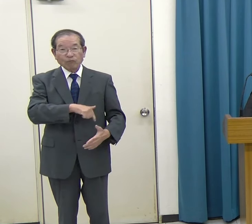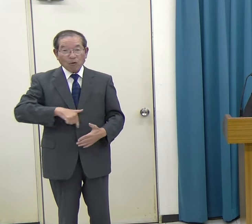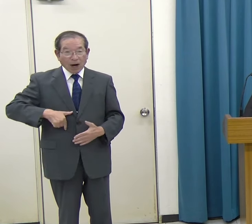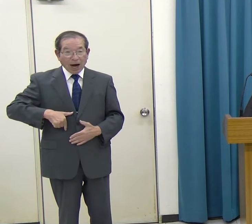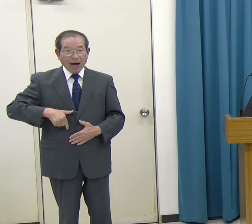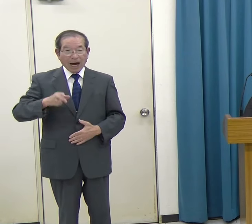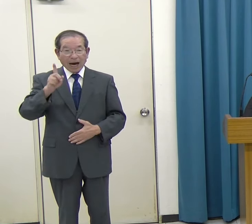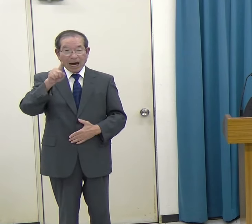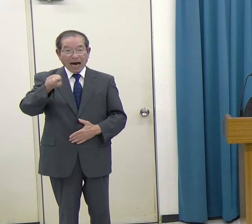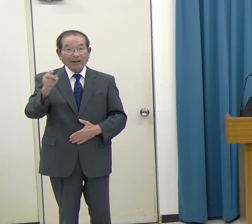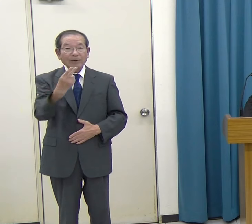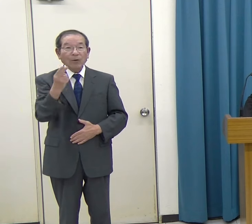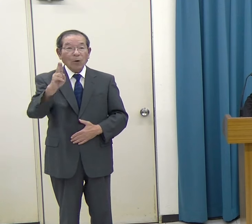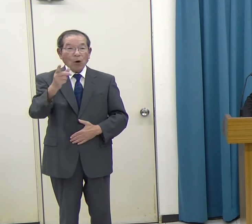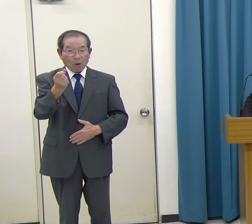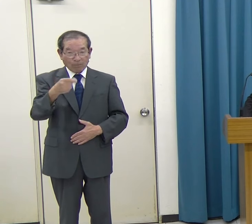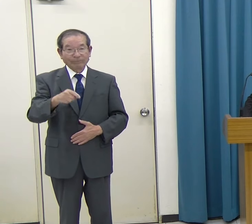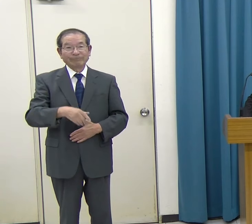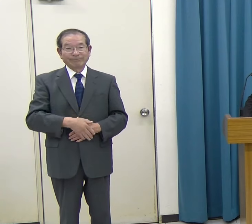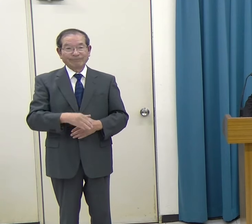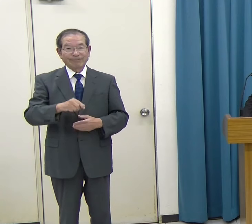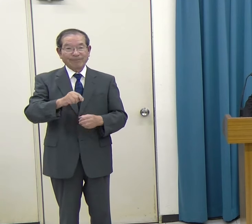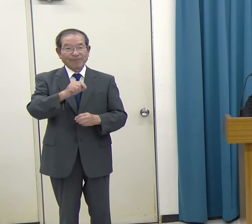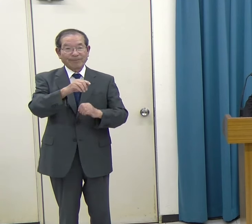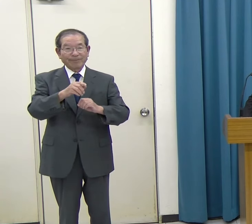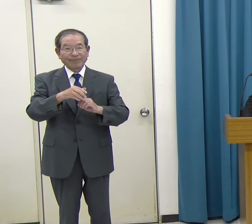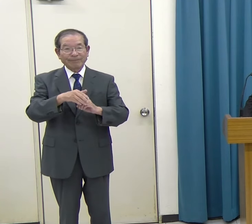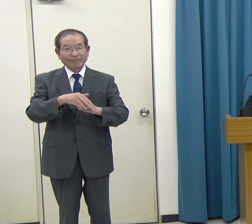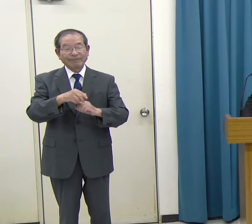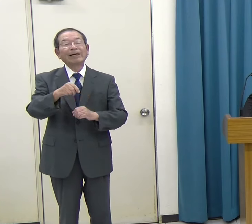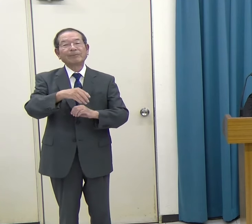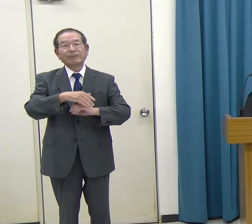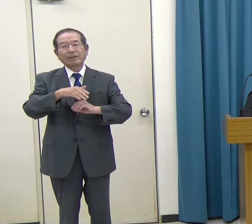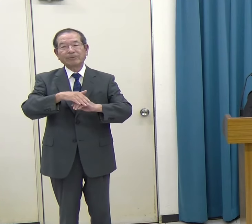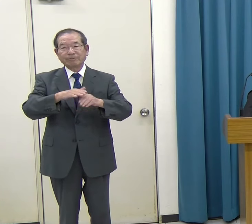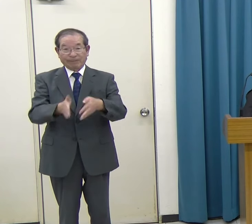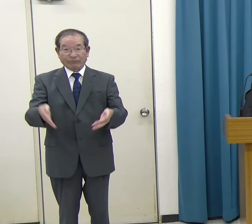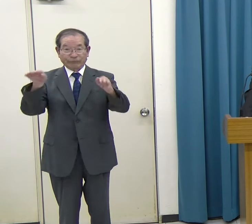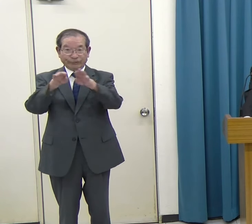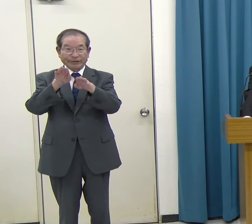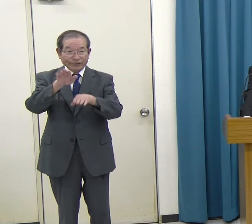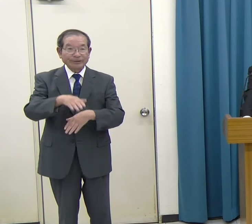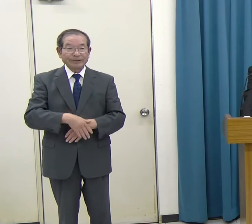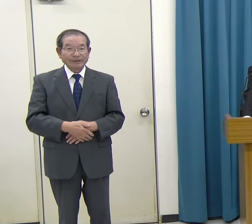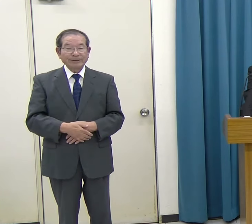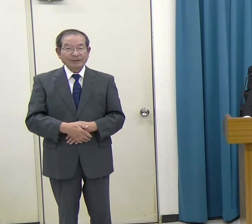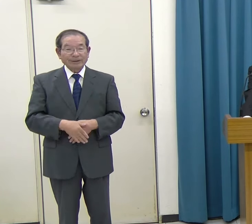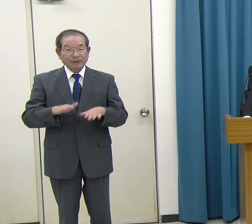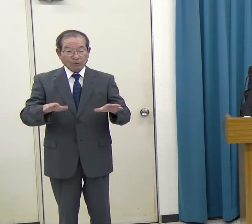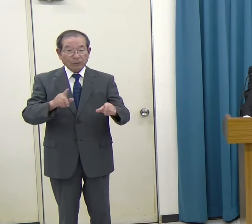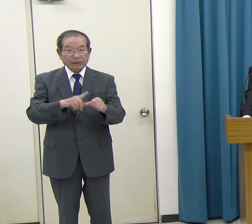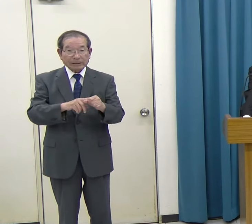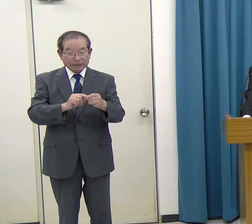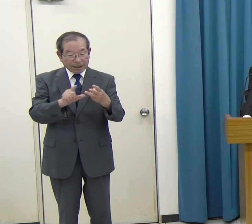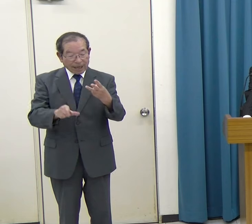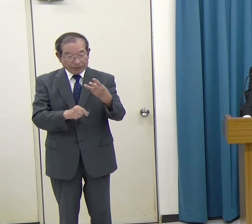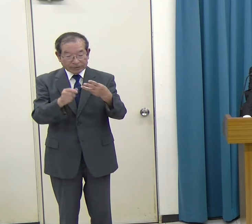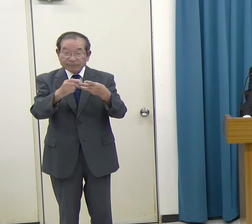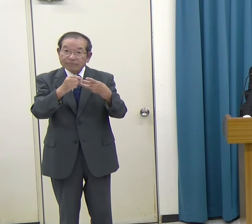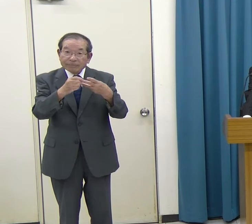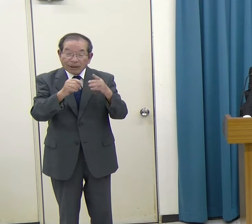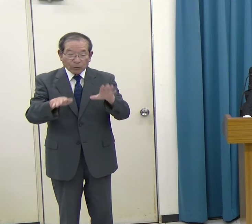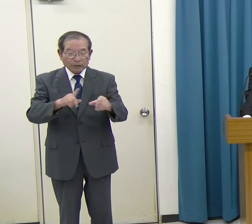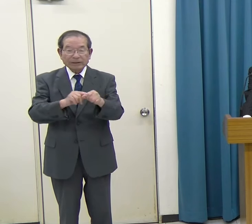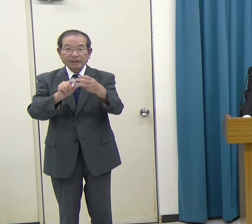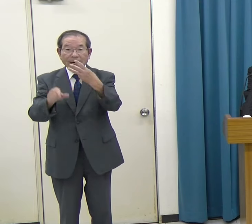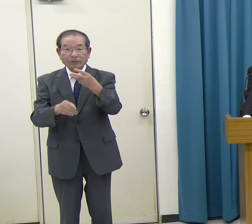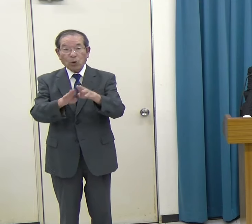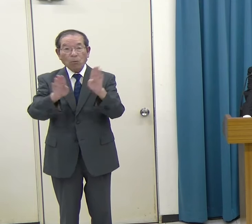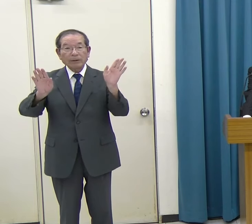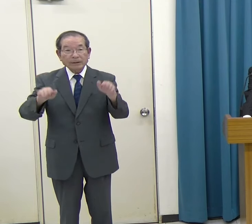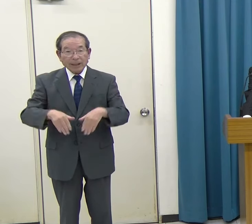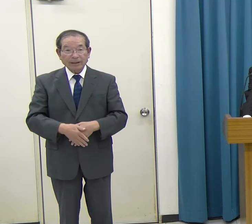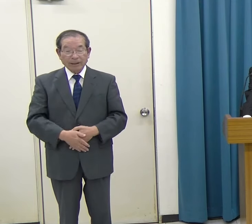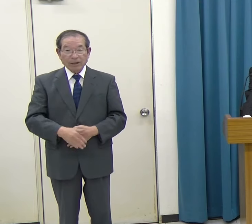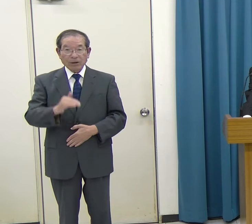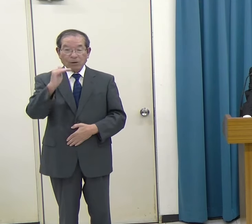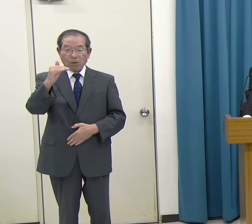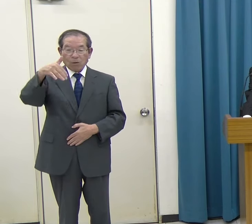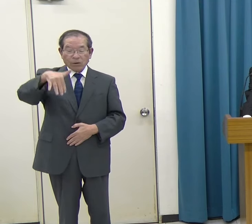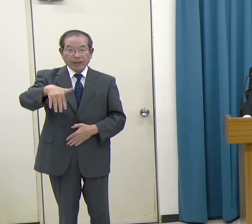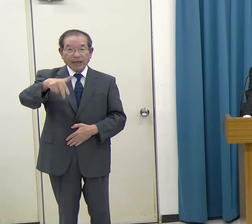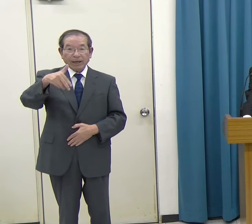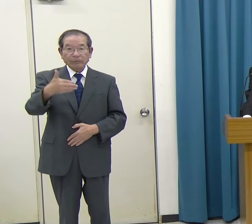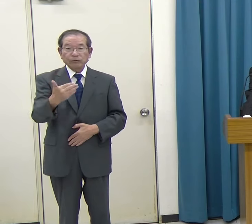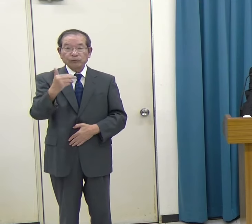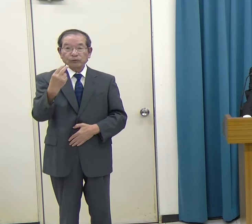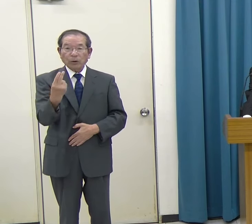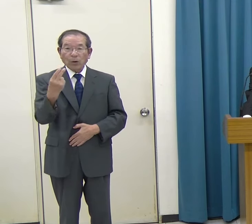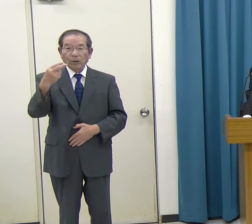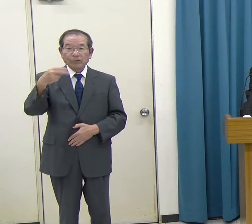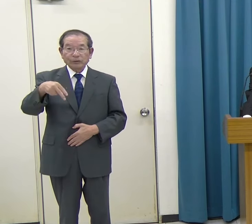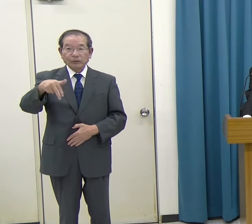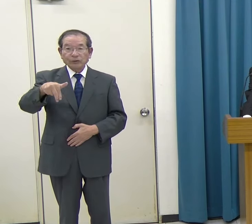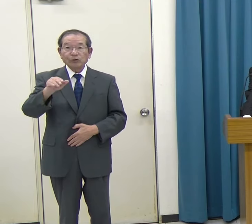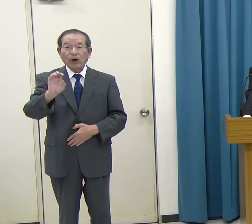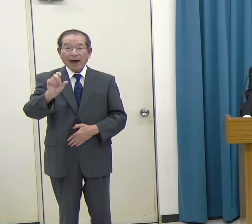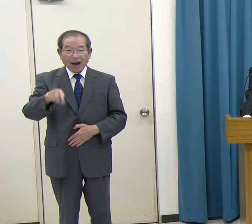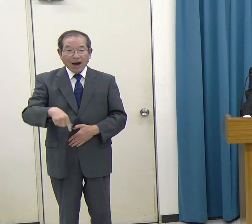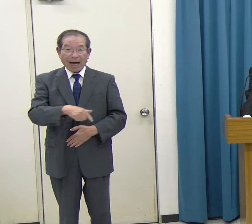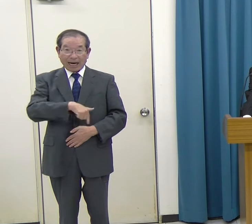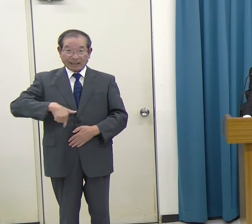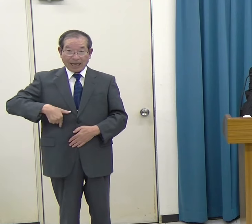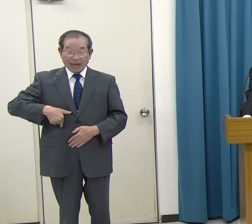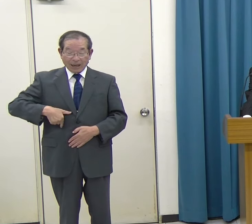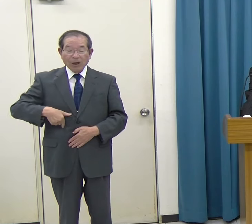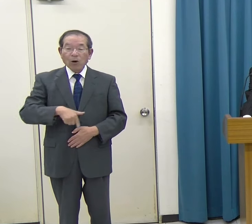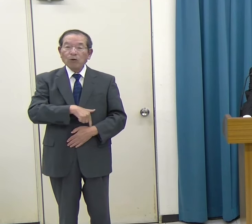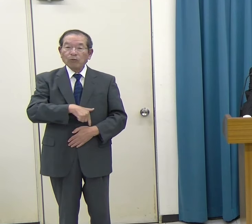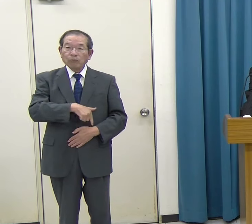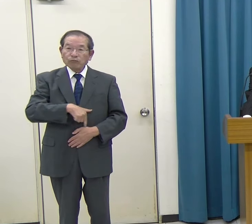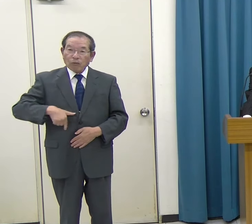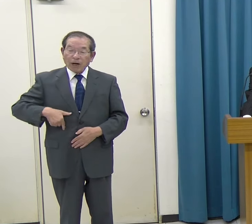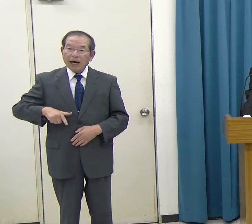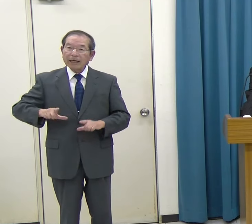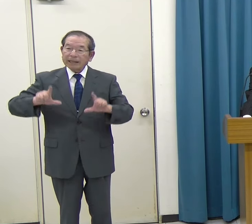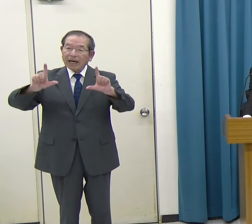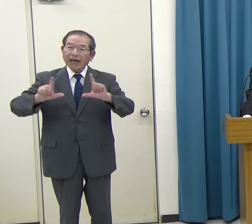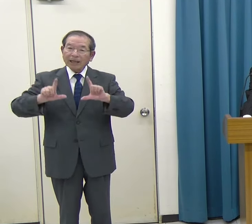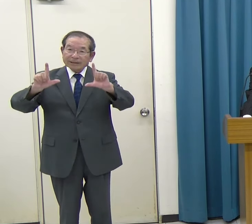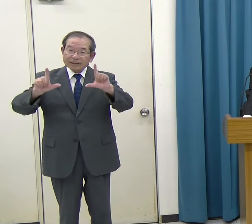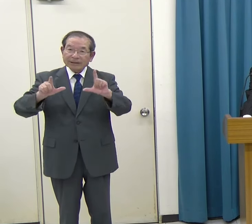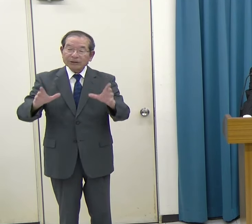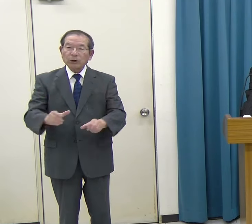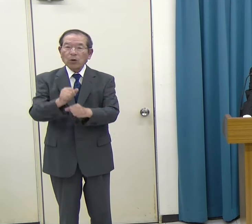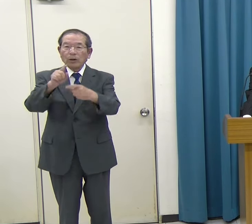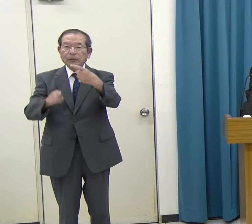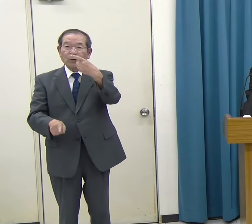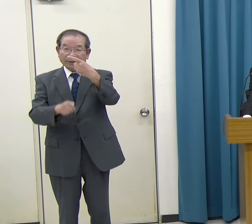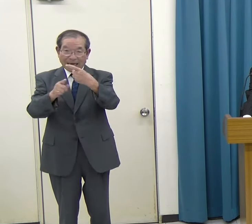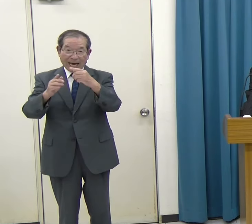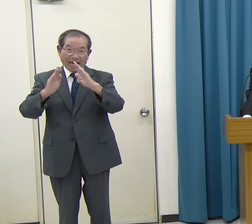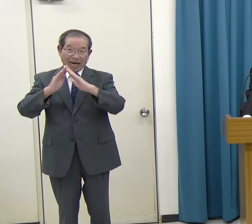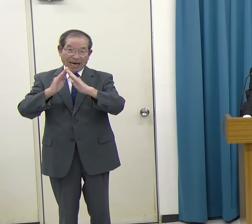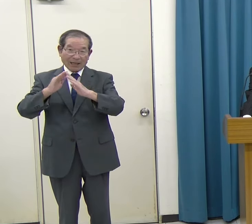それから、真ん中が今年３月にオープンしたコネクトスクエア博多。これは、以前の福岡東総合庁舎の跡地を活用したものです。